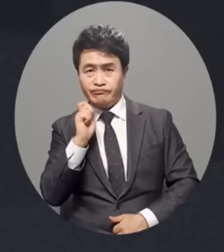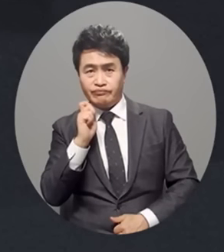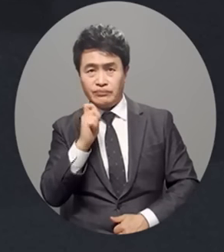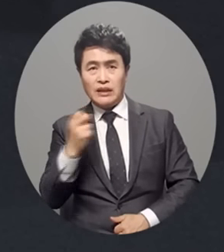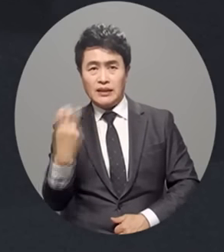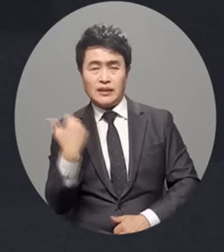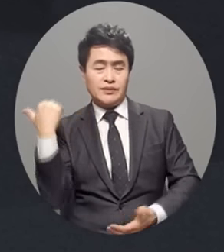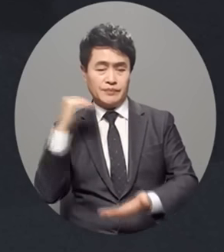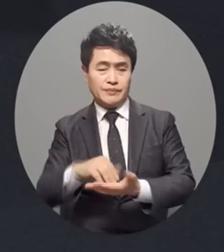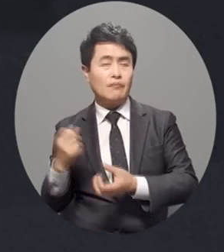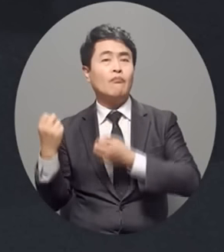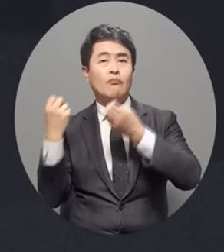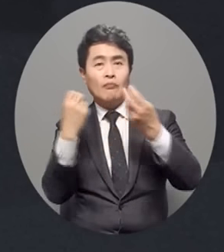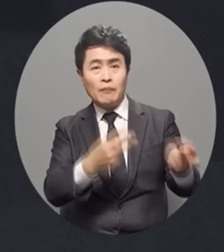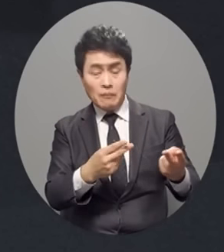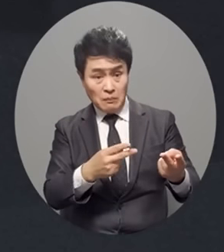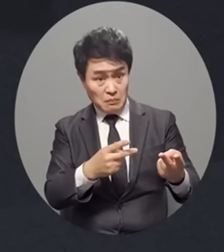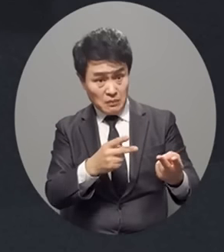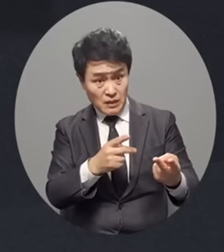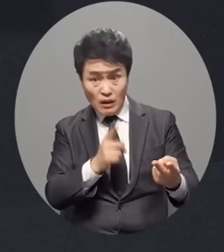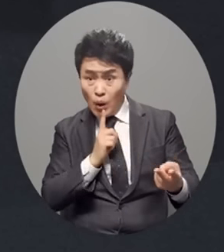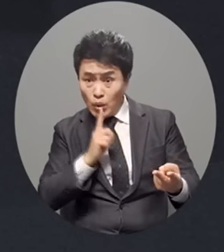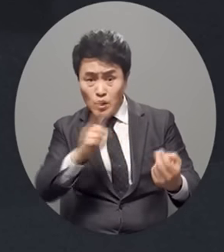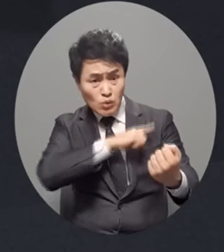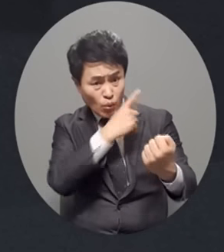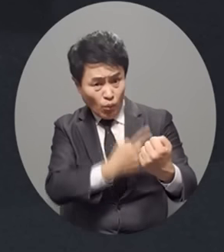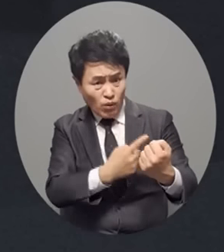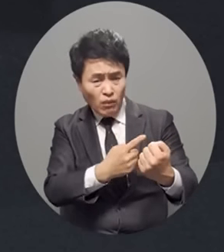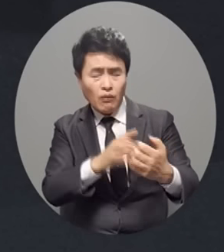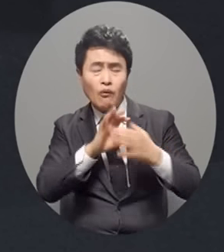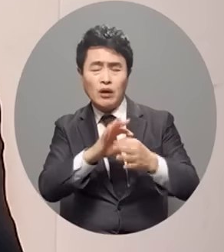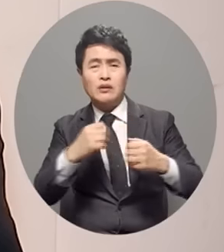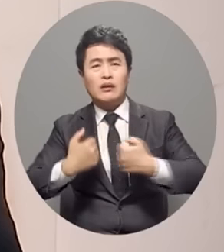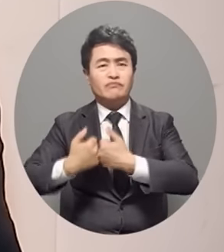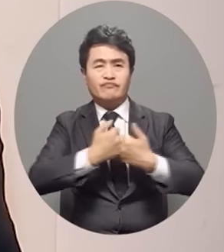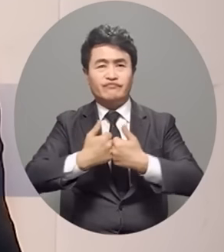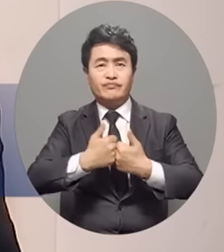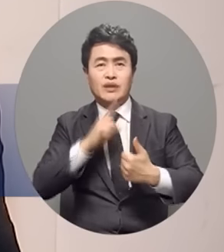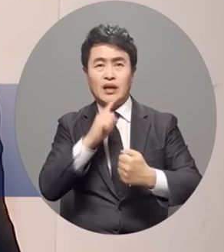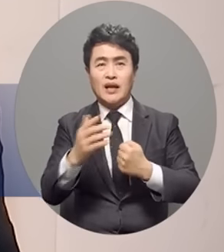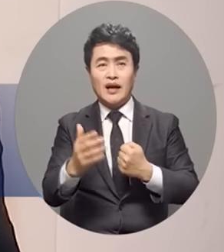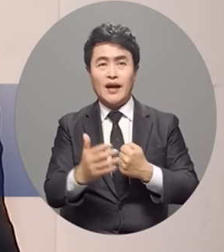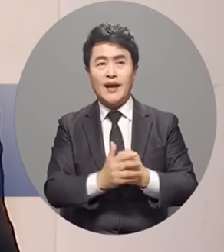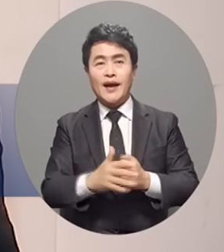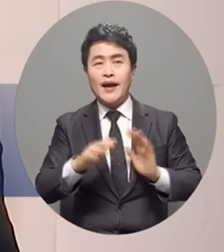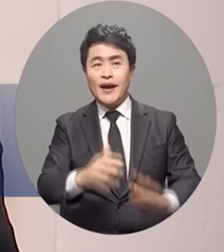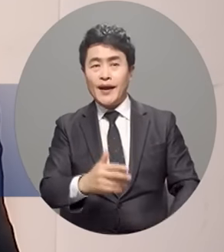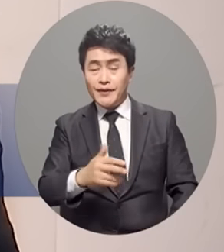검찰은 수사가 미흡하다며 사건을 반송하면서 기소권을 둘러싼 기 싸움을 벌였습니다.